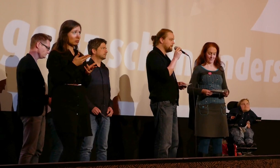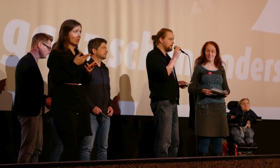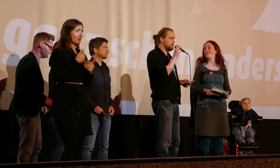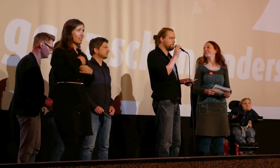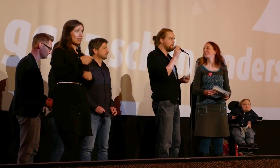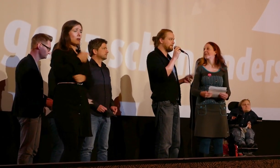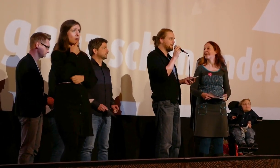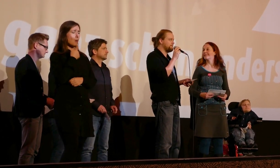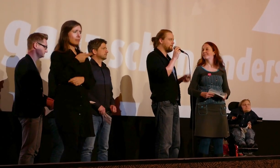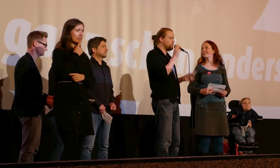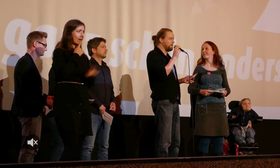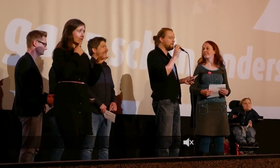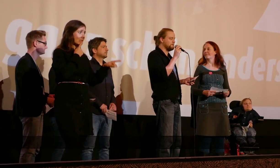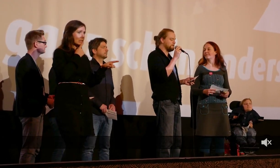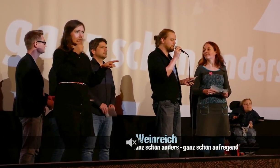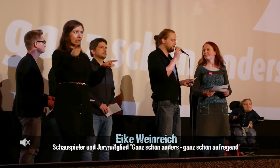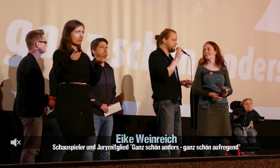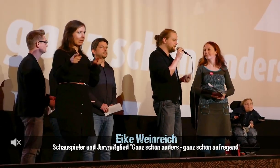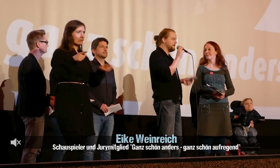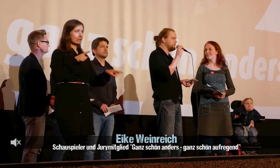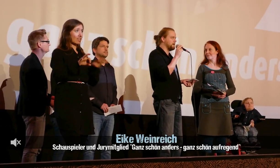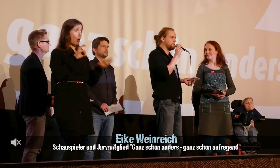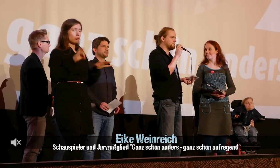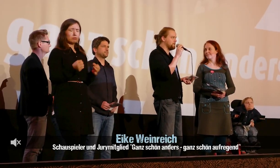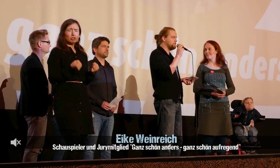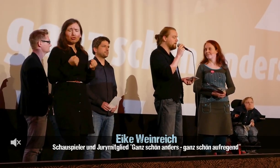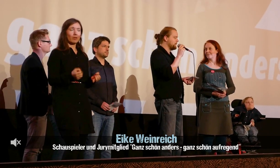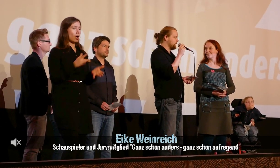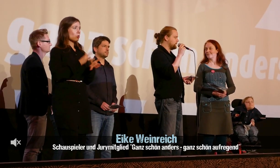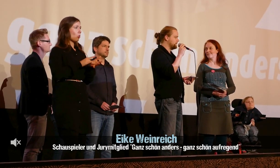Es war wahnsinnig schwer, die Filme getrennt voneinander zu beurteilen.